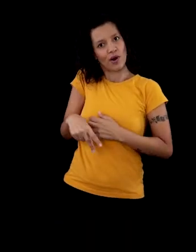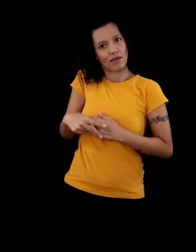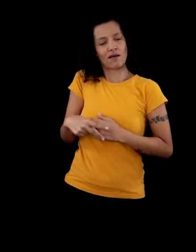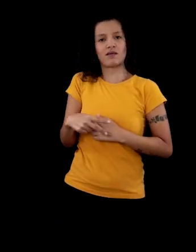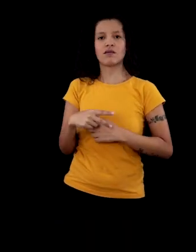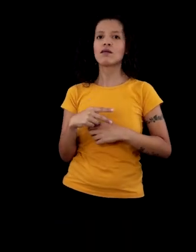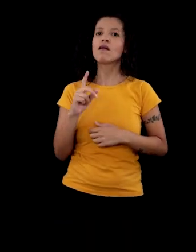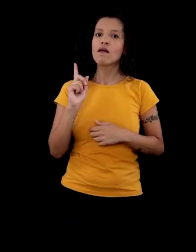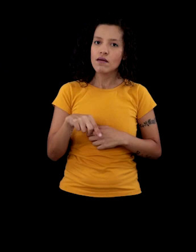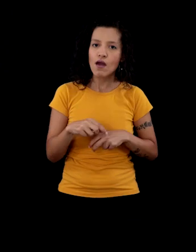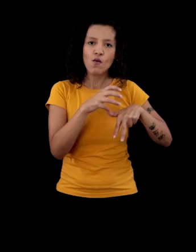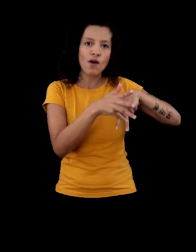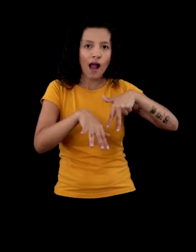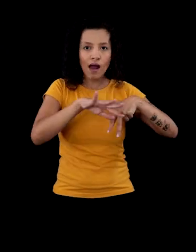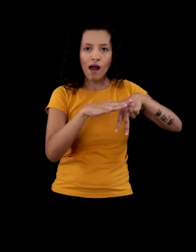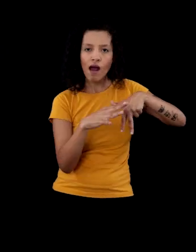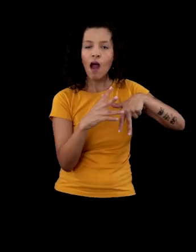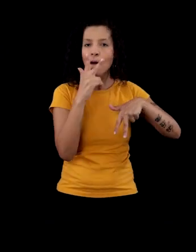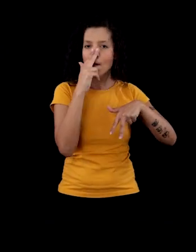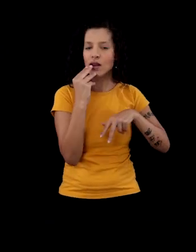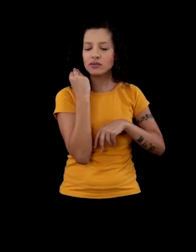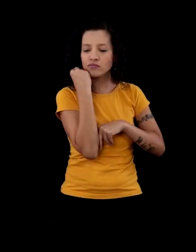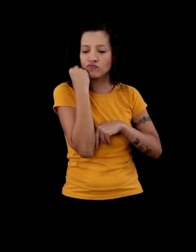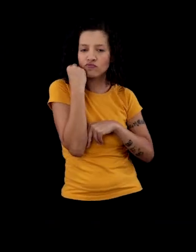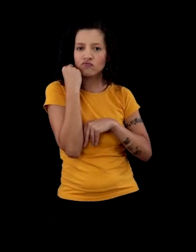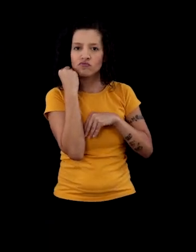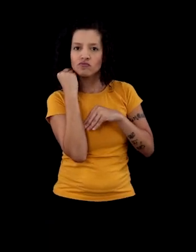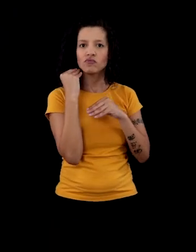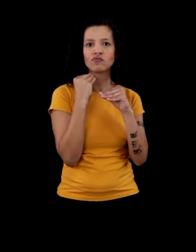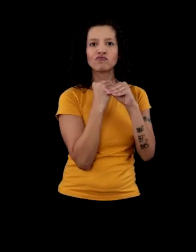E faço um carimbó dando mais um pouco de chamego,